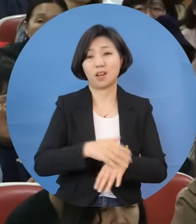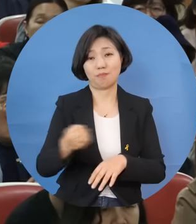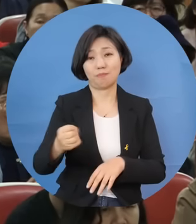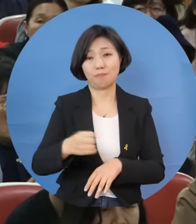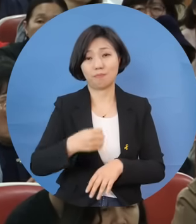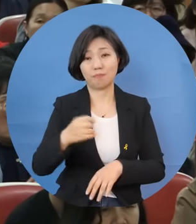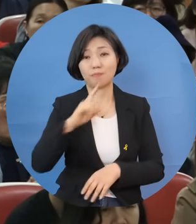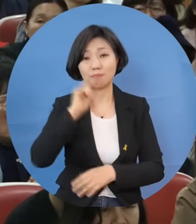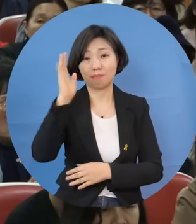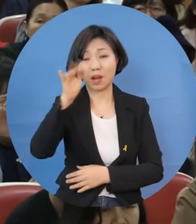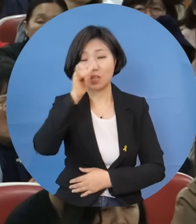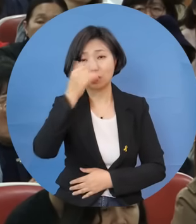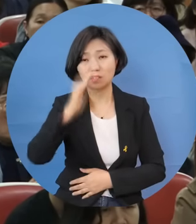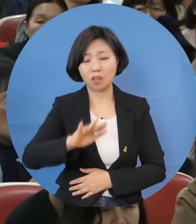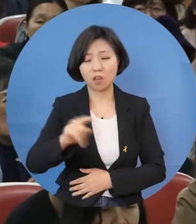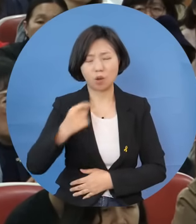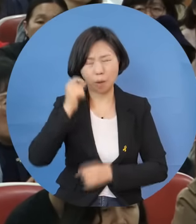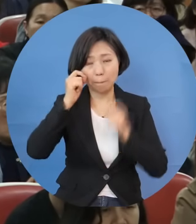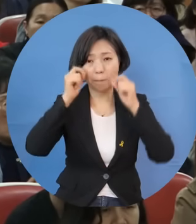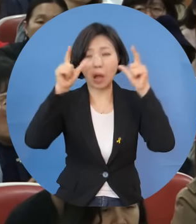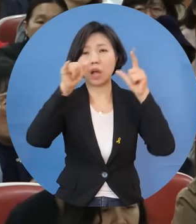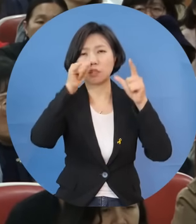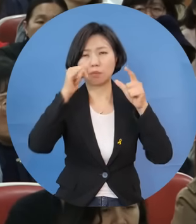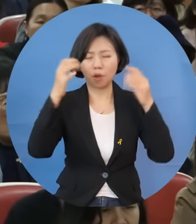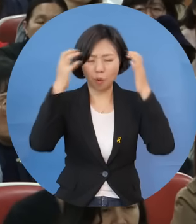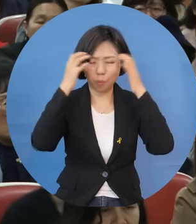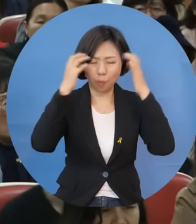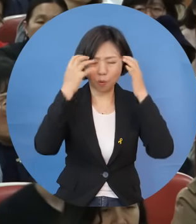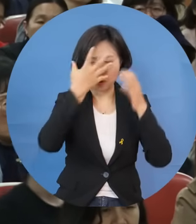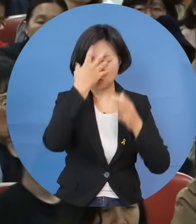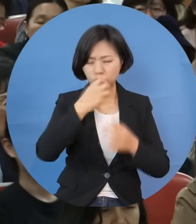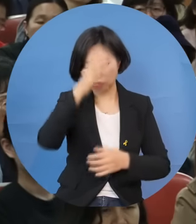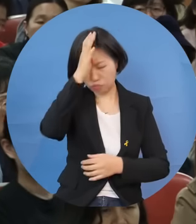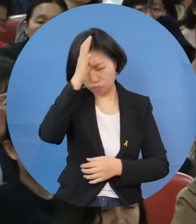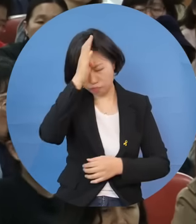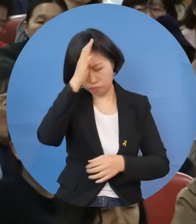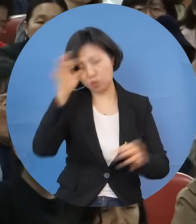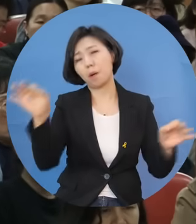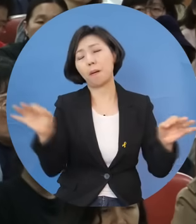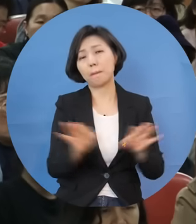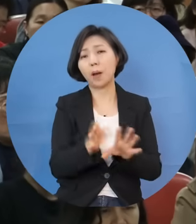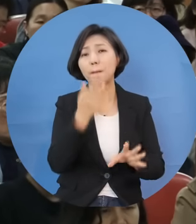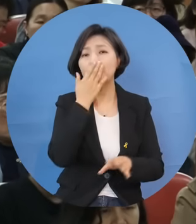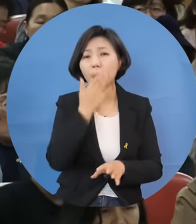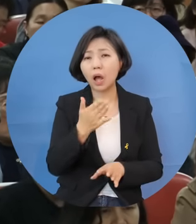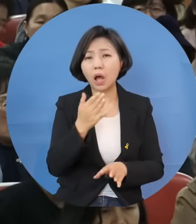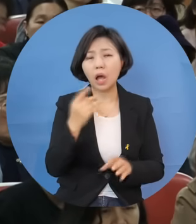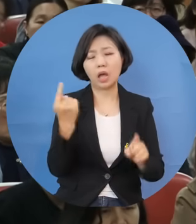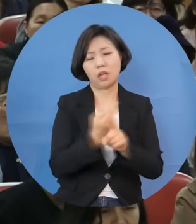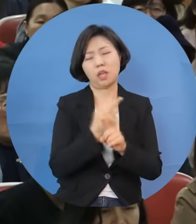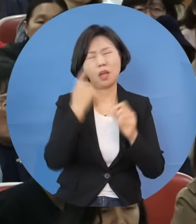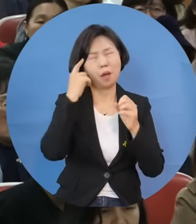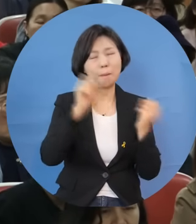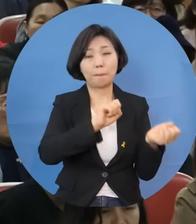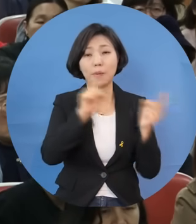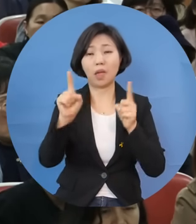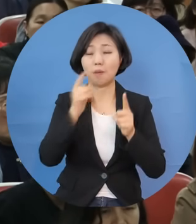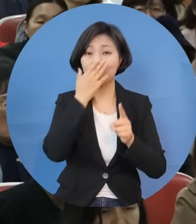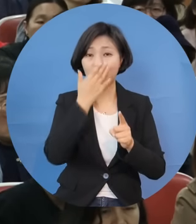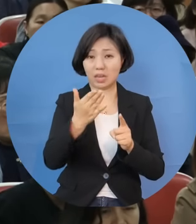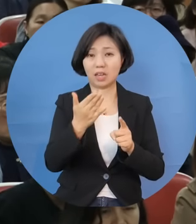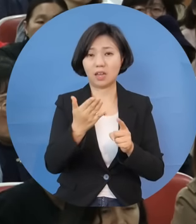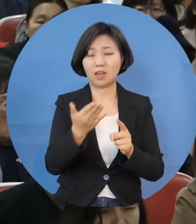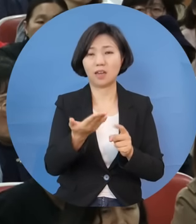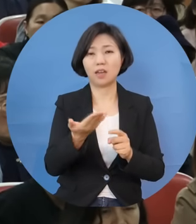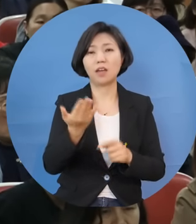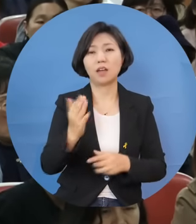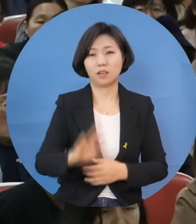어떤 고통도, 번뇌도, 상실감도, 우울감도 다 치유될 거 같거든요. 그래서...